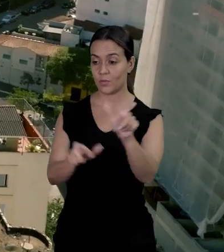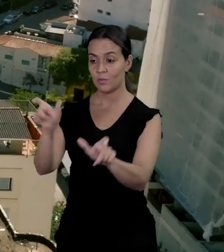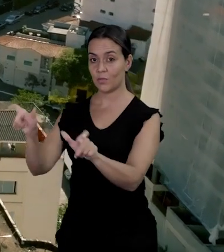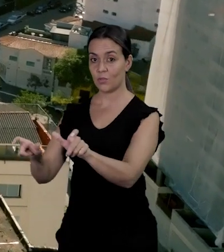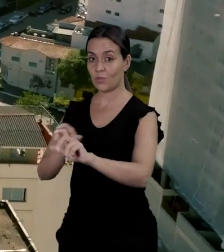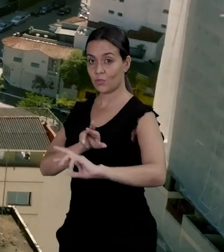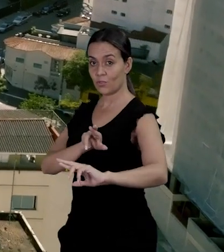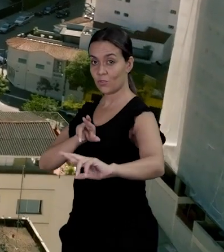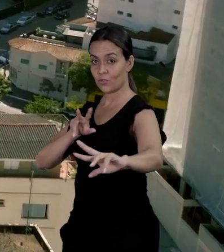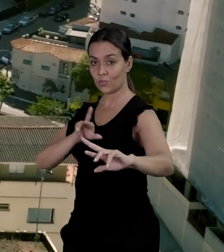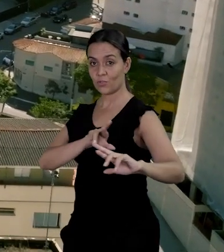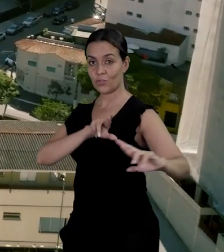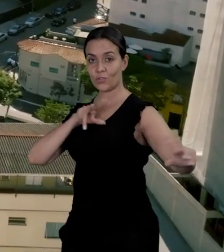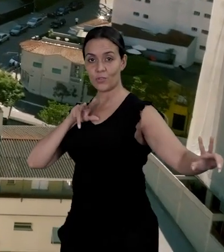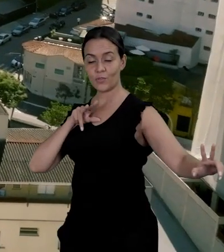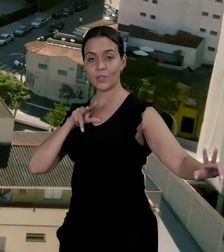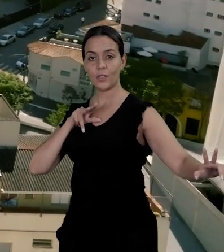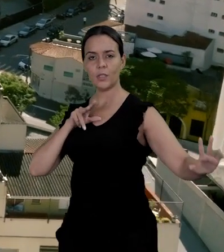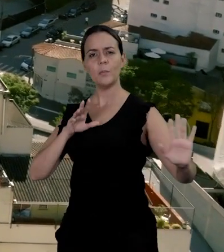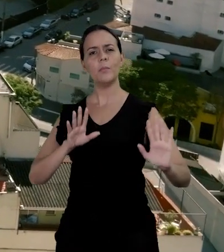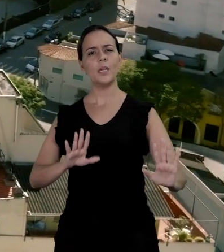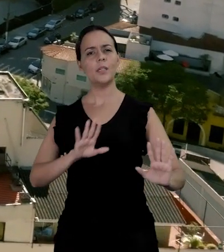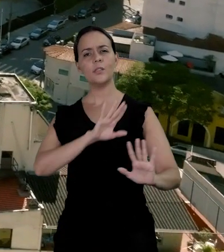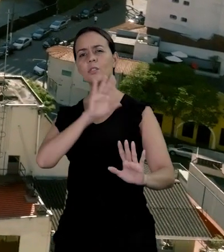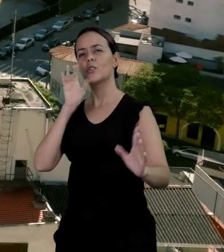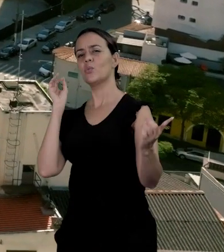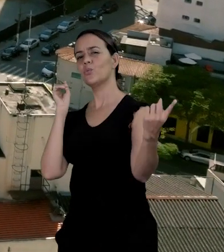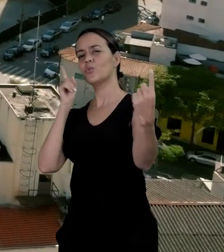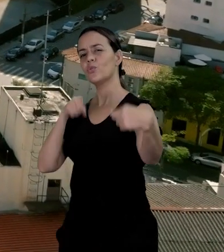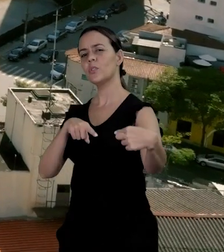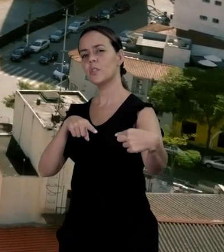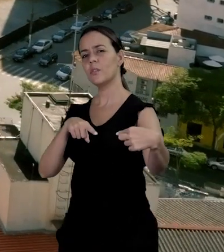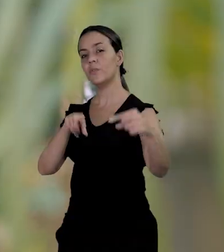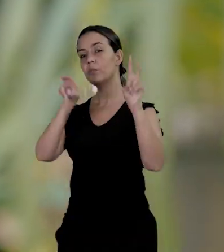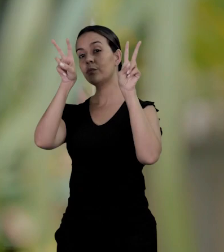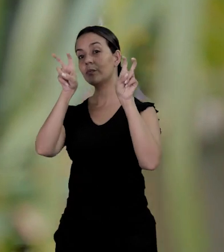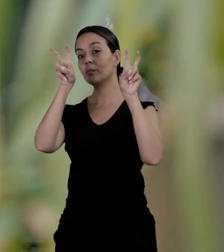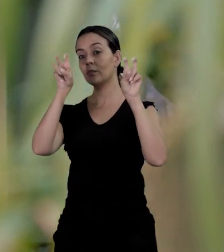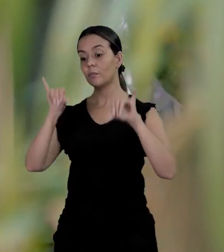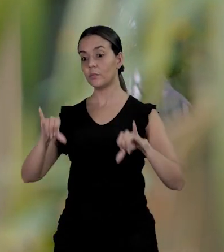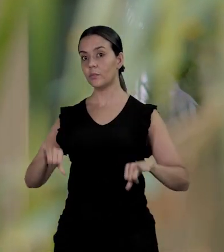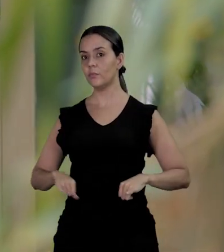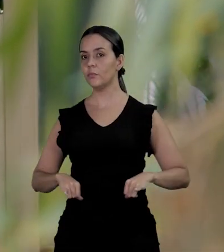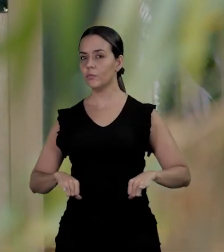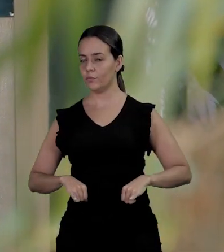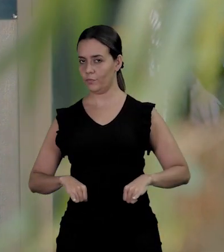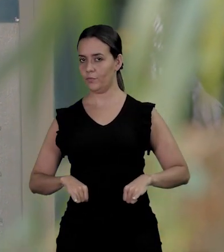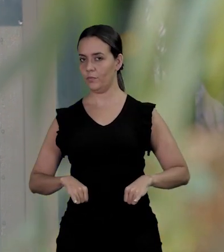diferentes. Então, o desafio para pensar o sofrimento é compreender o que dele